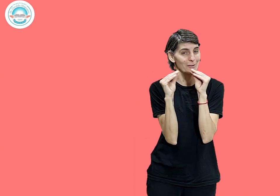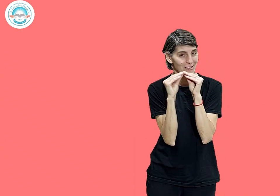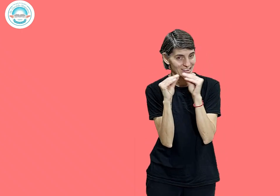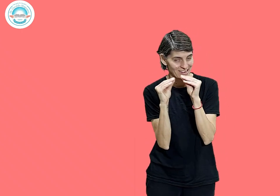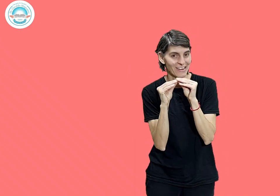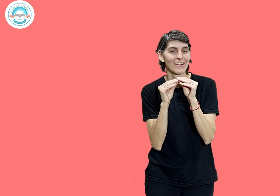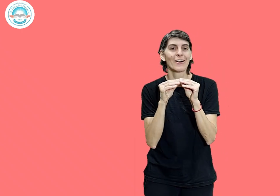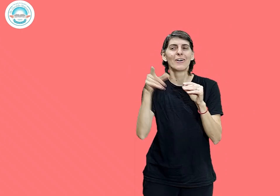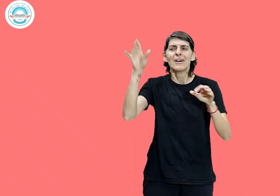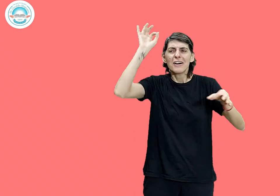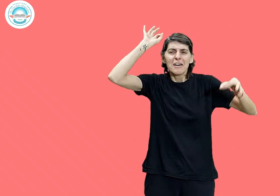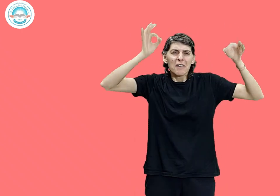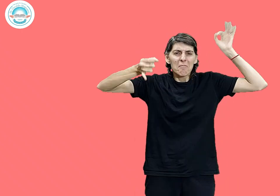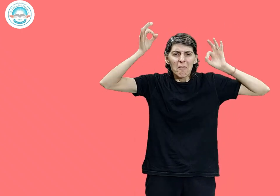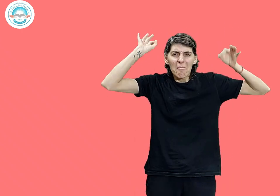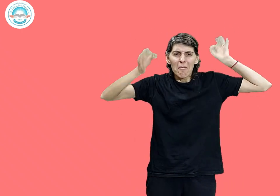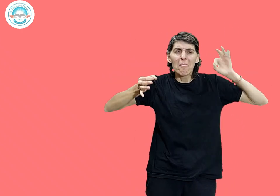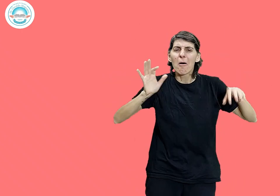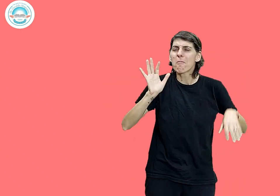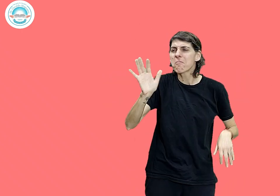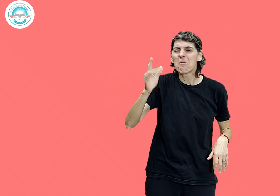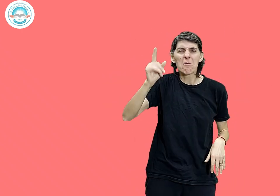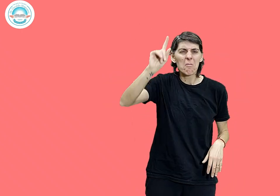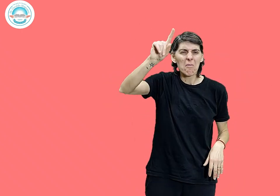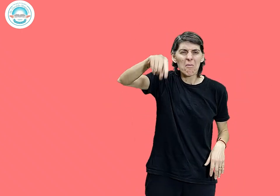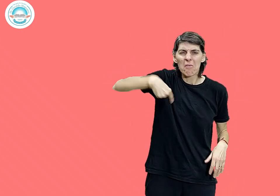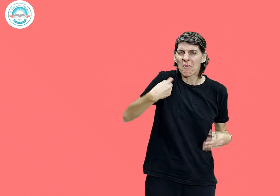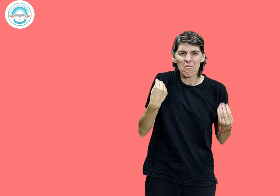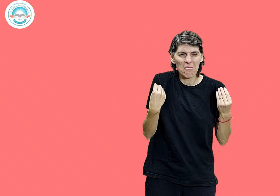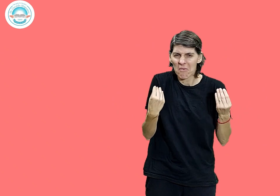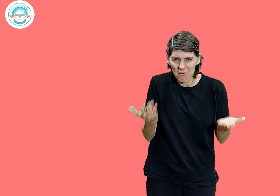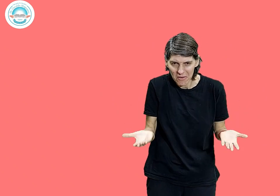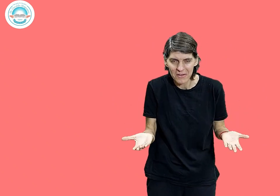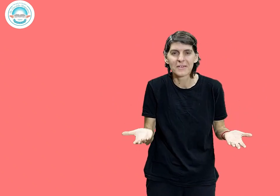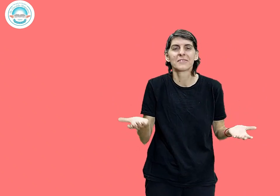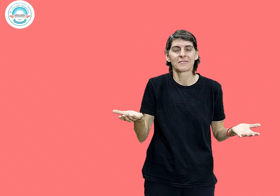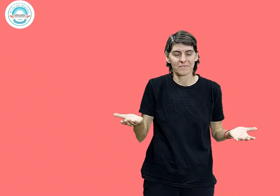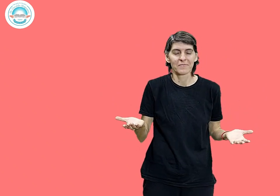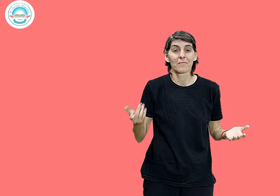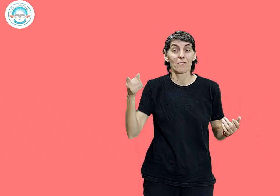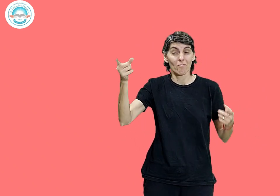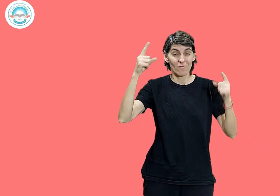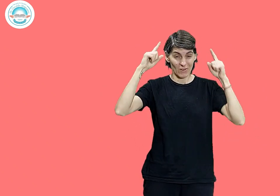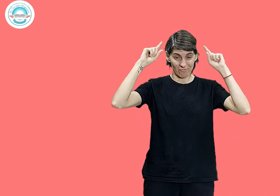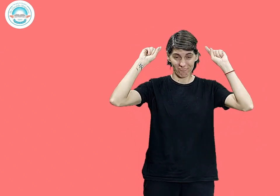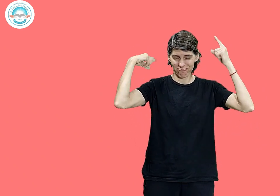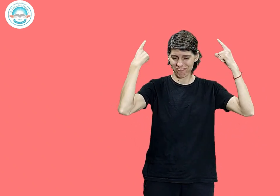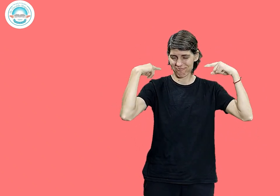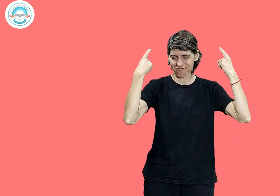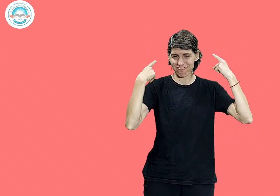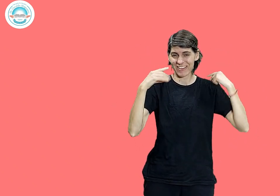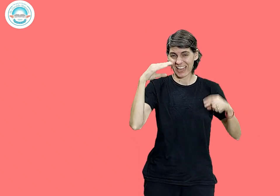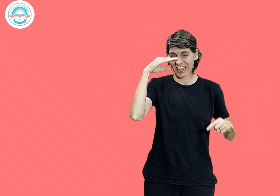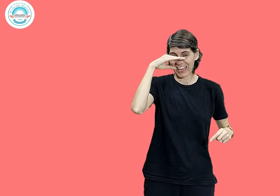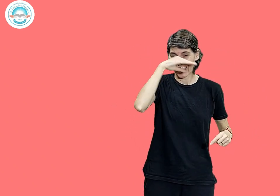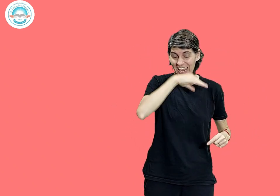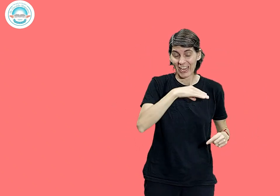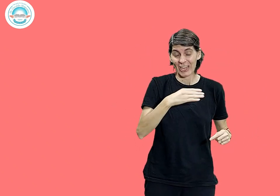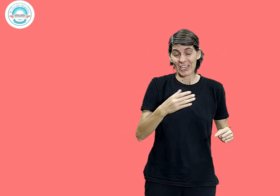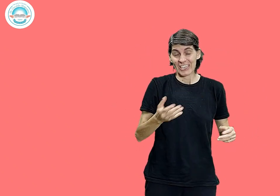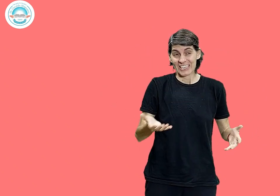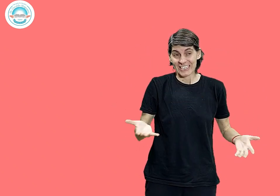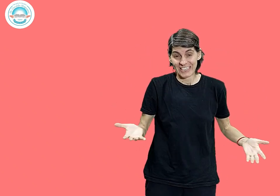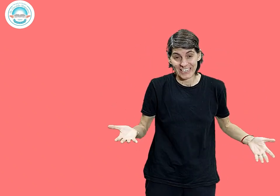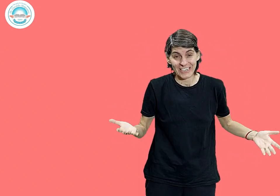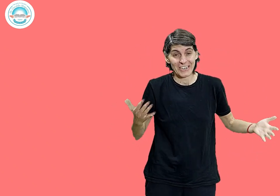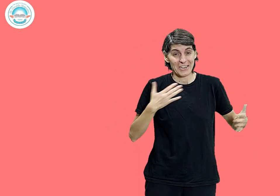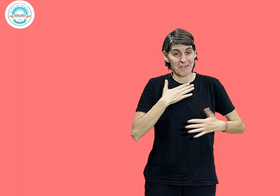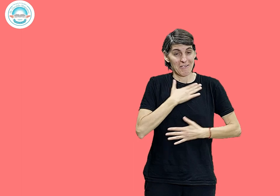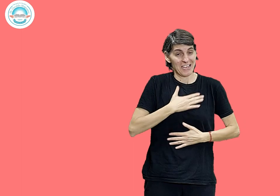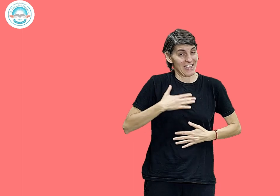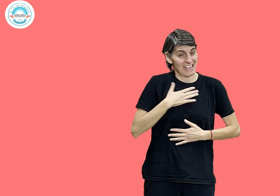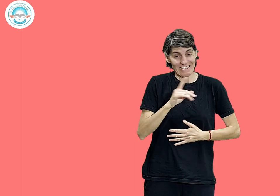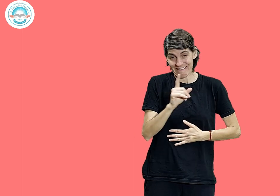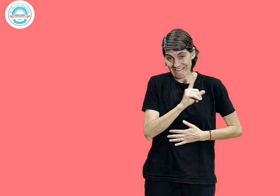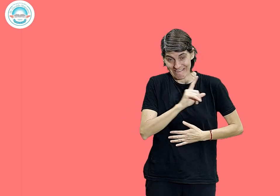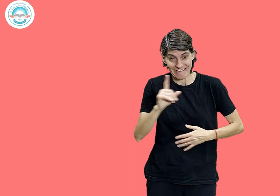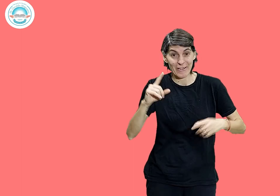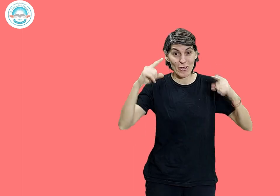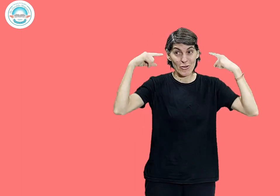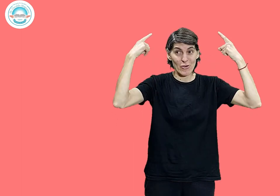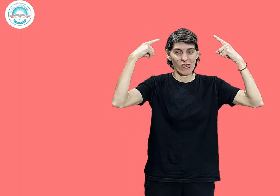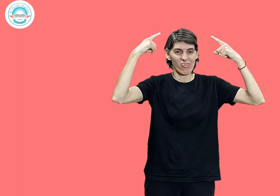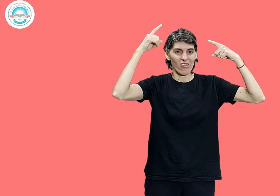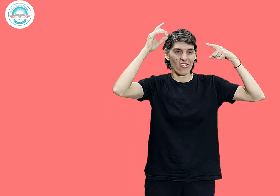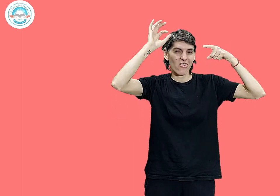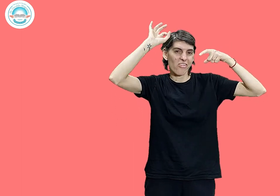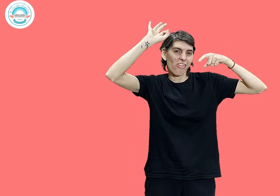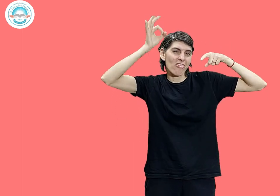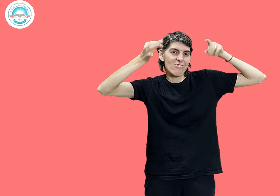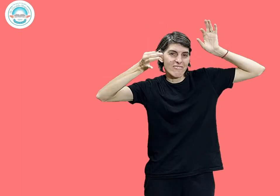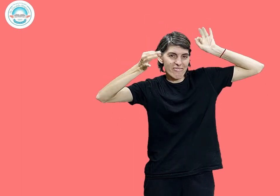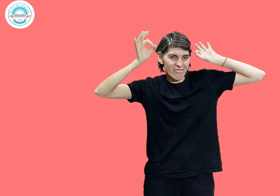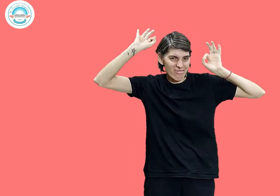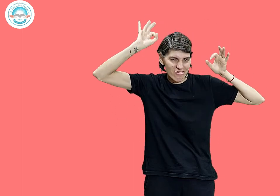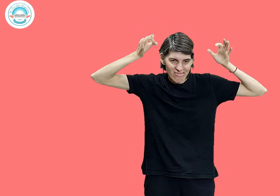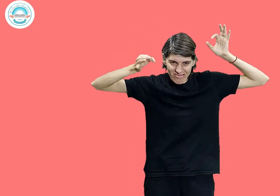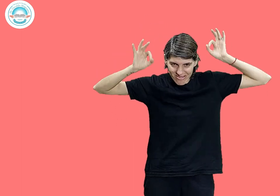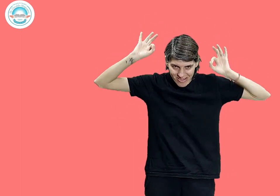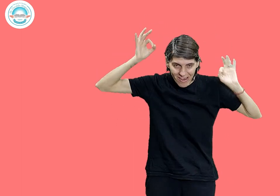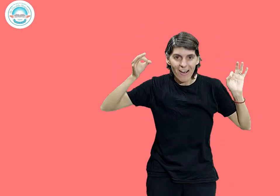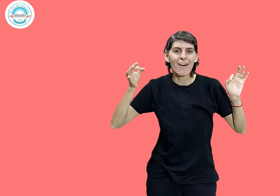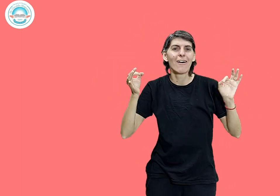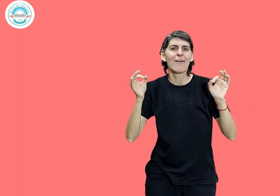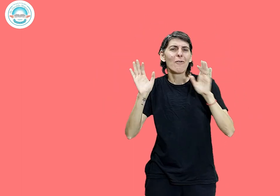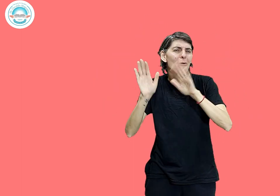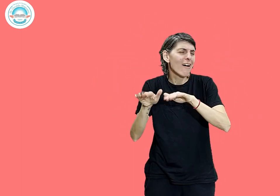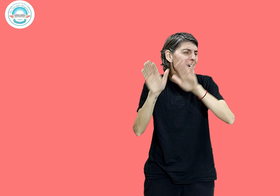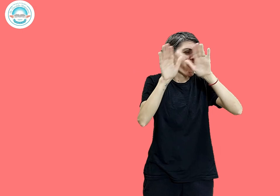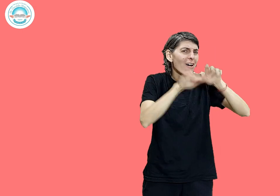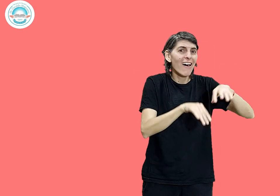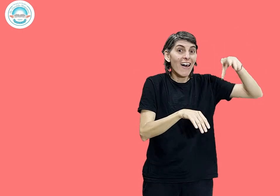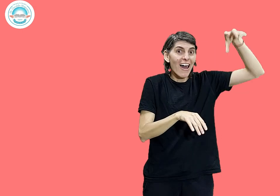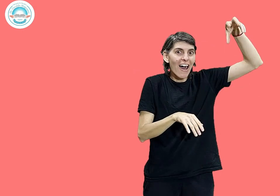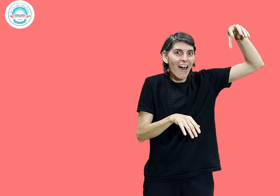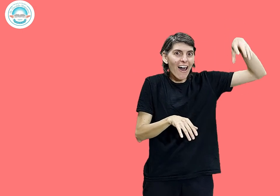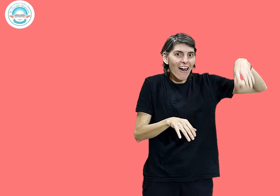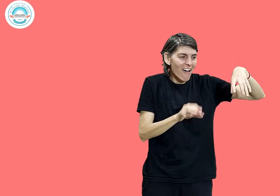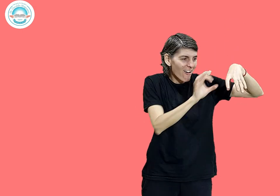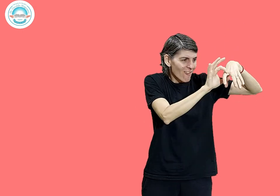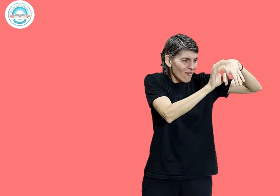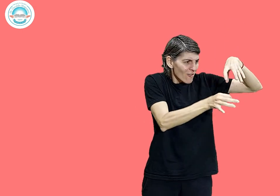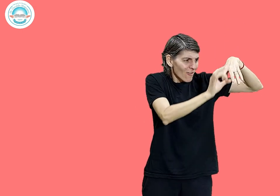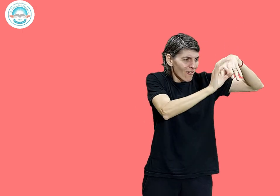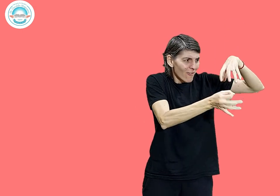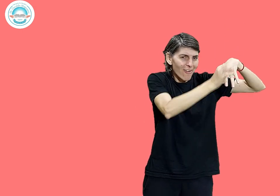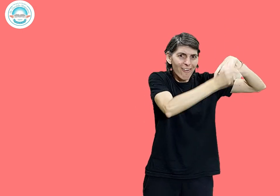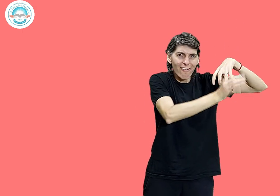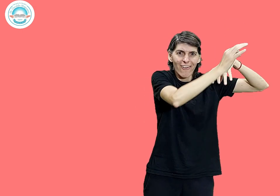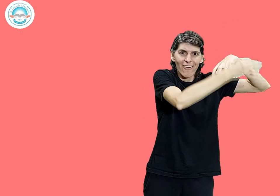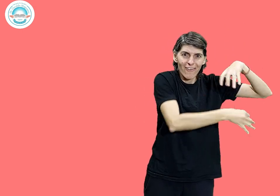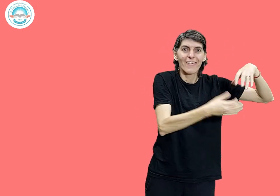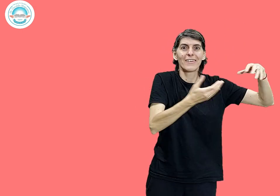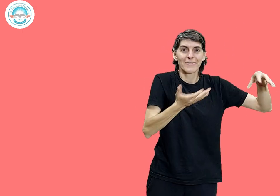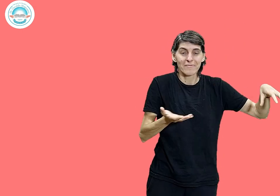Tarántula es un chico de mi grado, le decimos así, pero en realidad se llama Leonel Tarántulo.